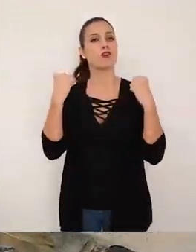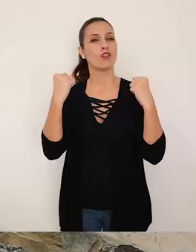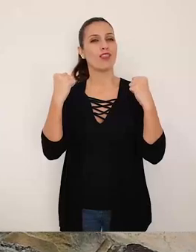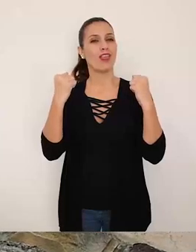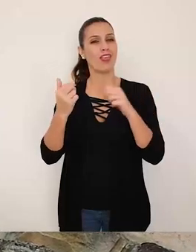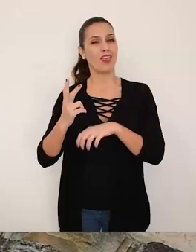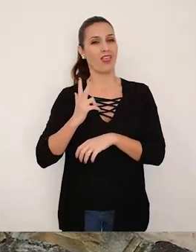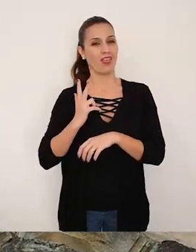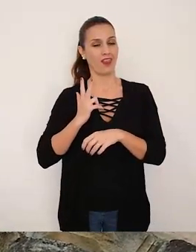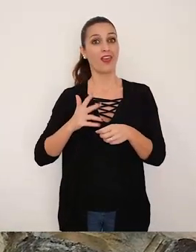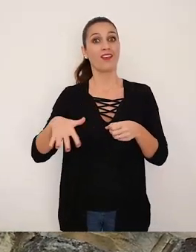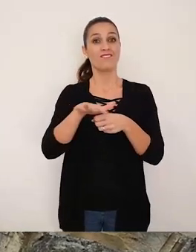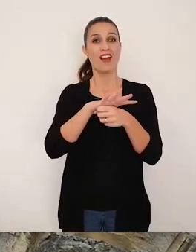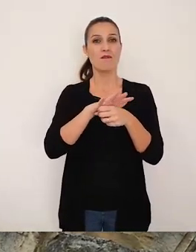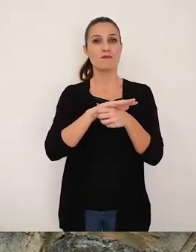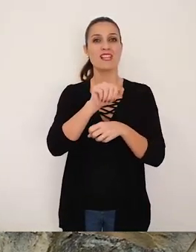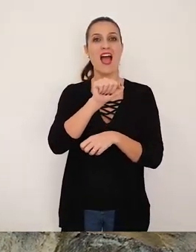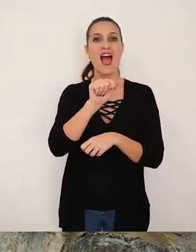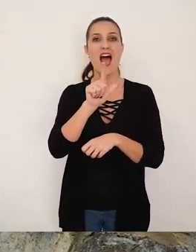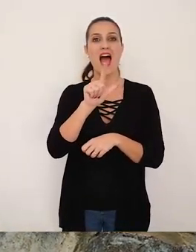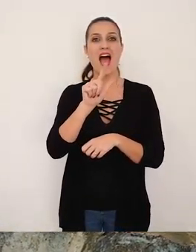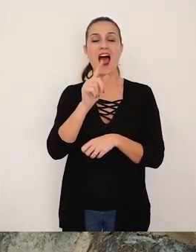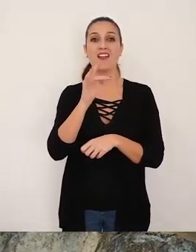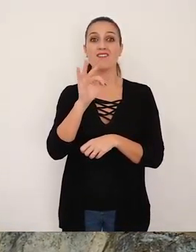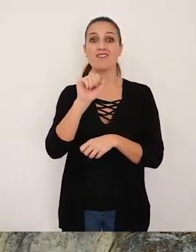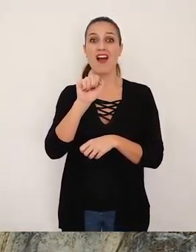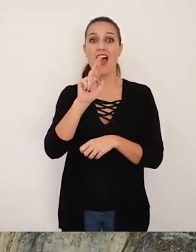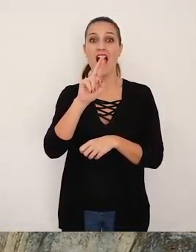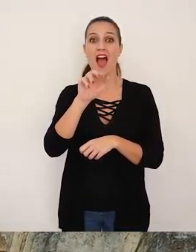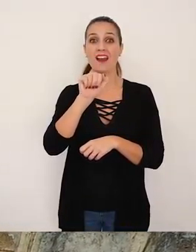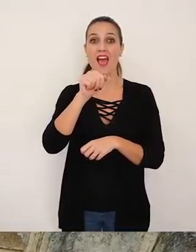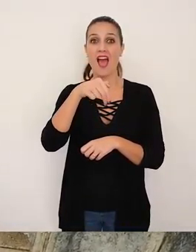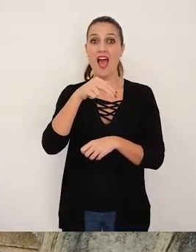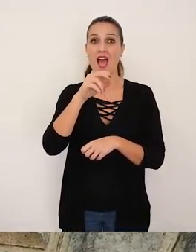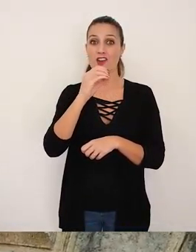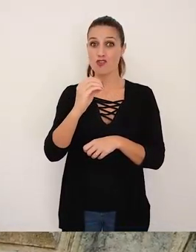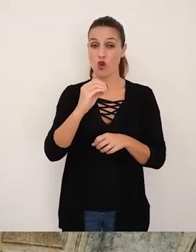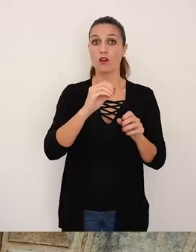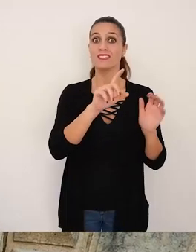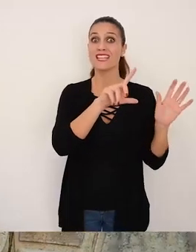famiglia Alfarano-Capece, signori del luogo dal Settecento sino all’eversione del sistema